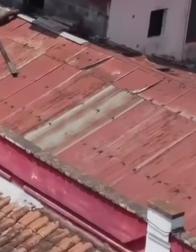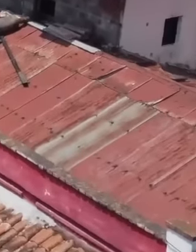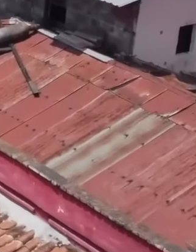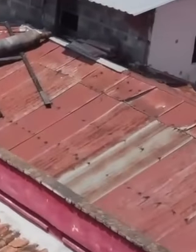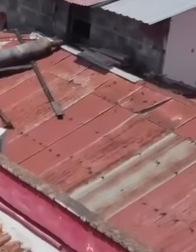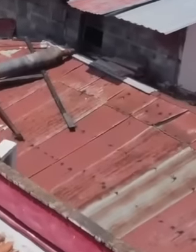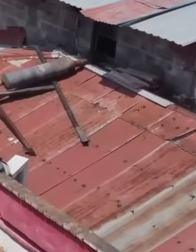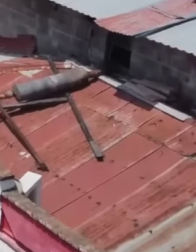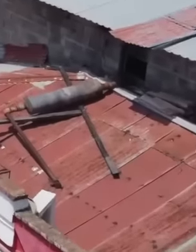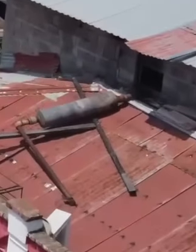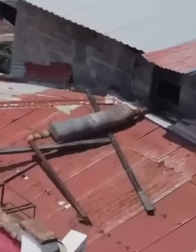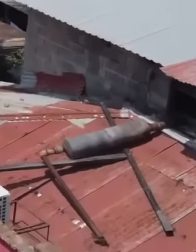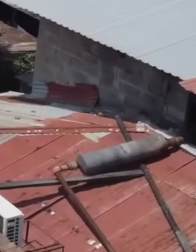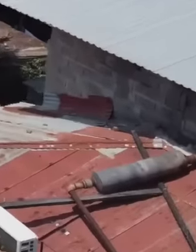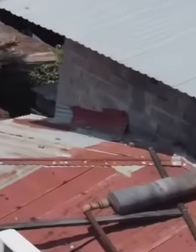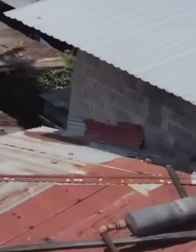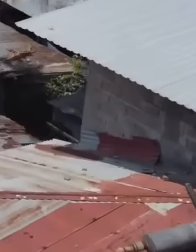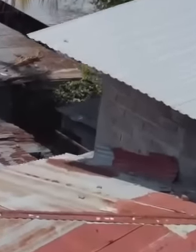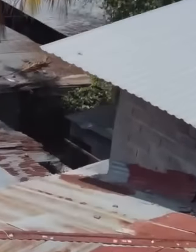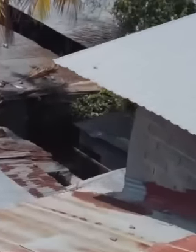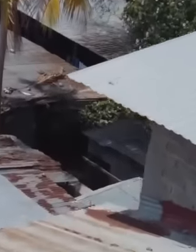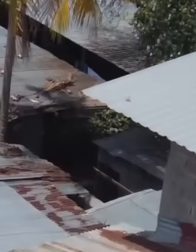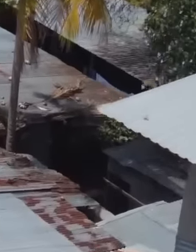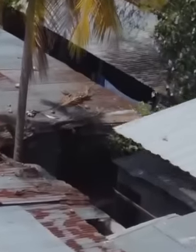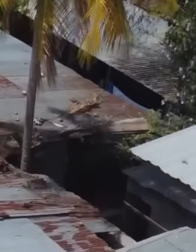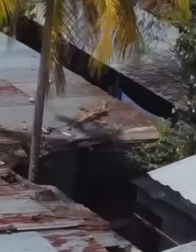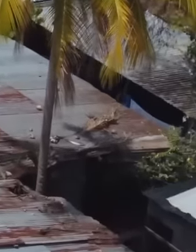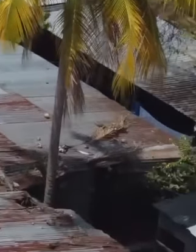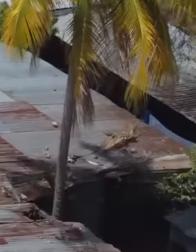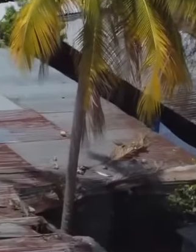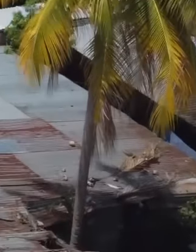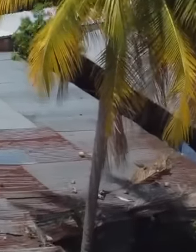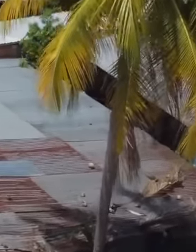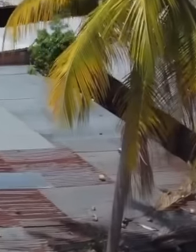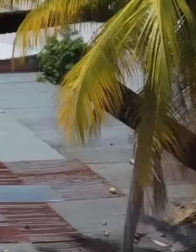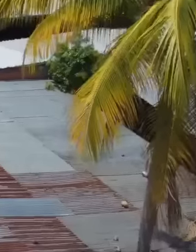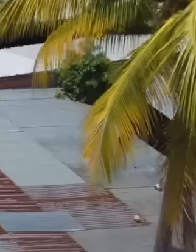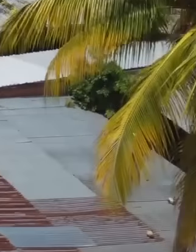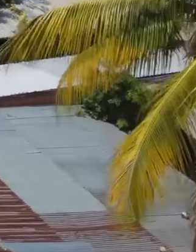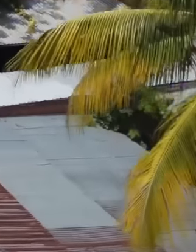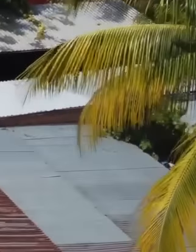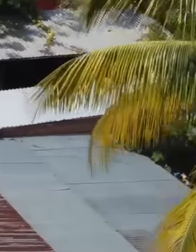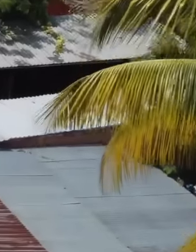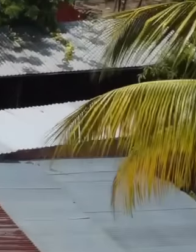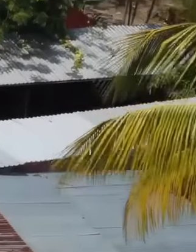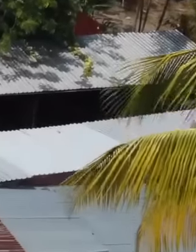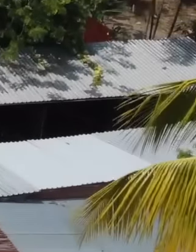todo el dinero que el gobierno les da y esto se hace porque los pueblos originarios de